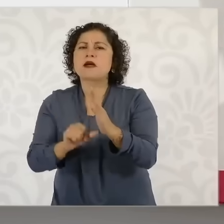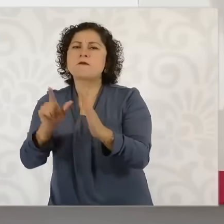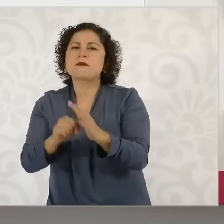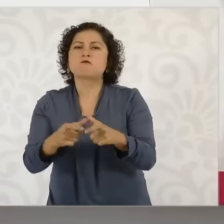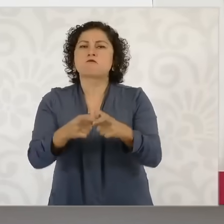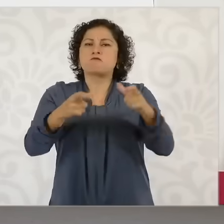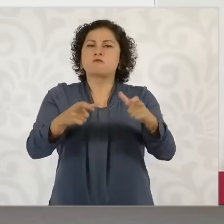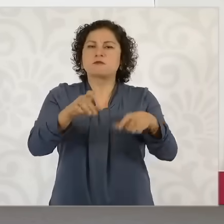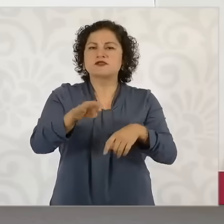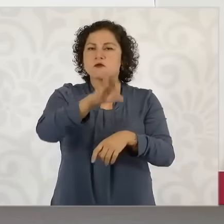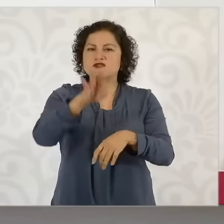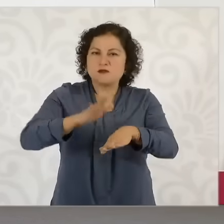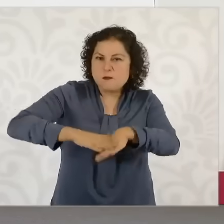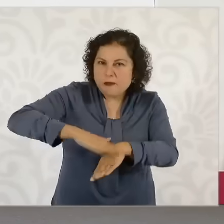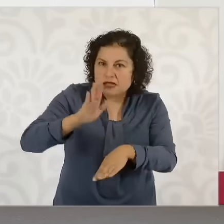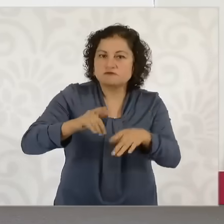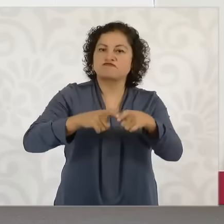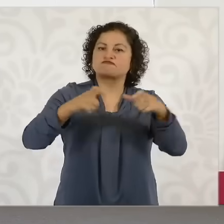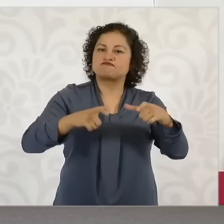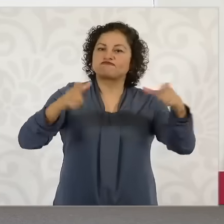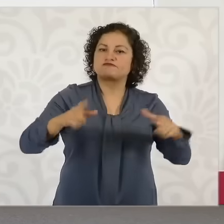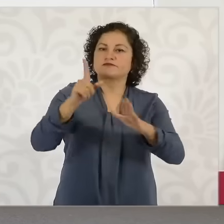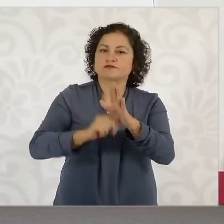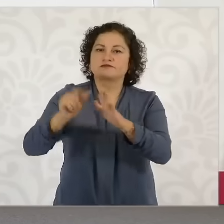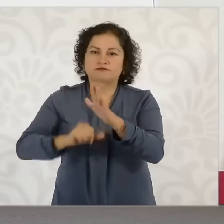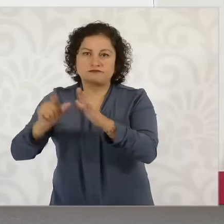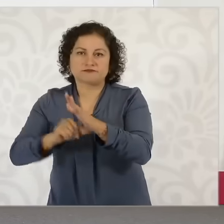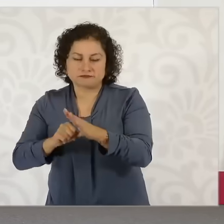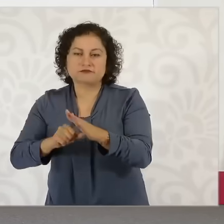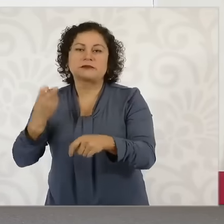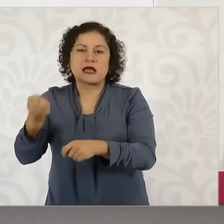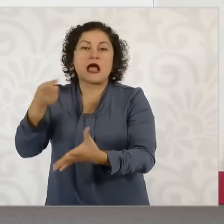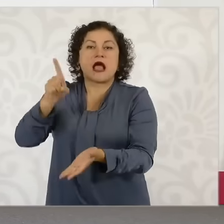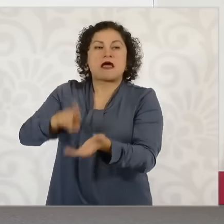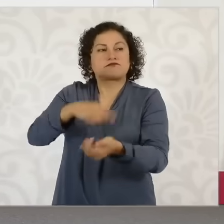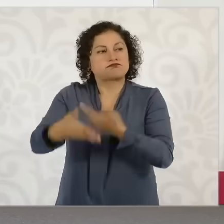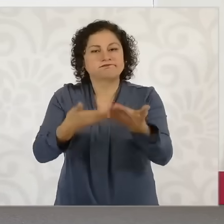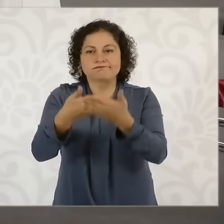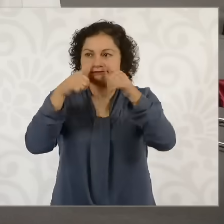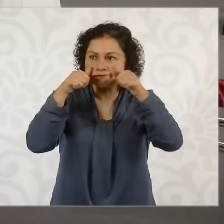correctas para la operación y estamos atendiendo la necesidad de transporte de los pasajeros.